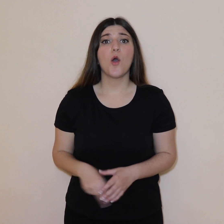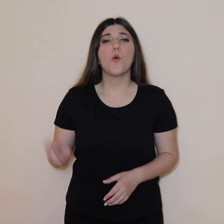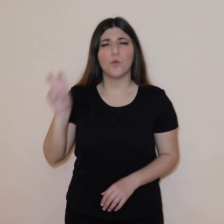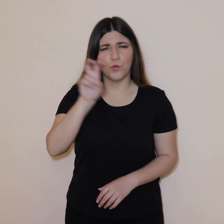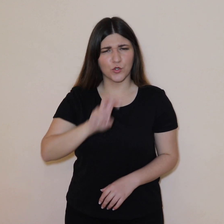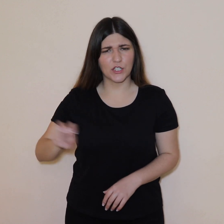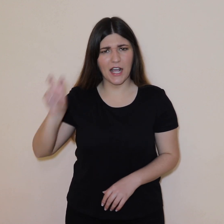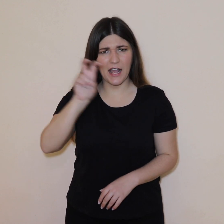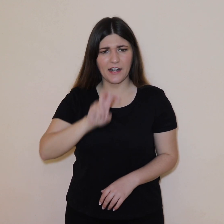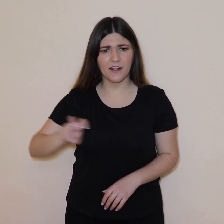Buscar